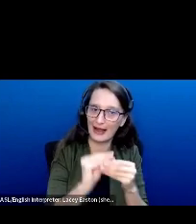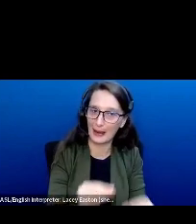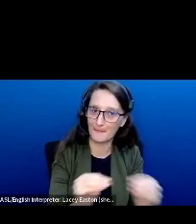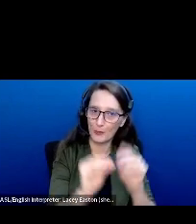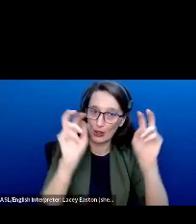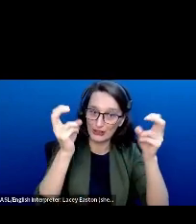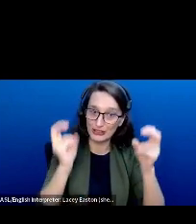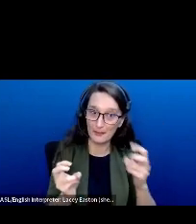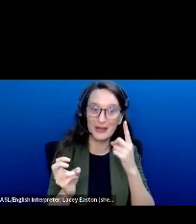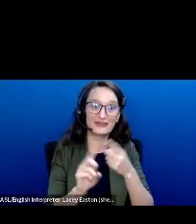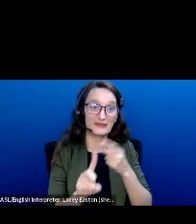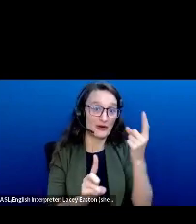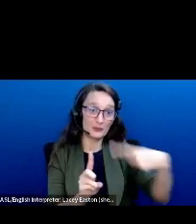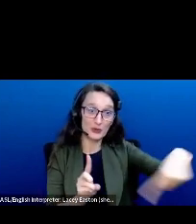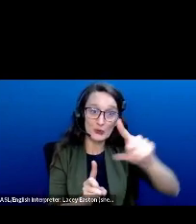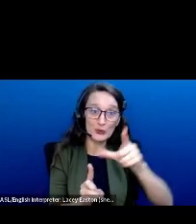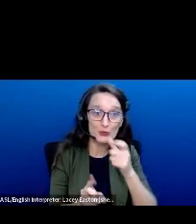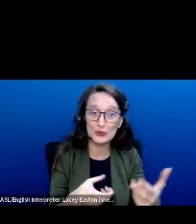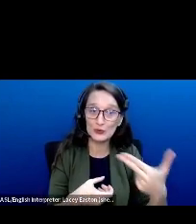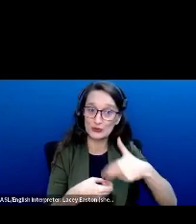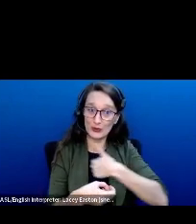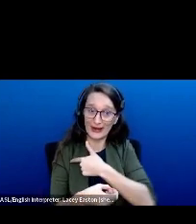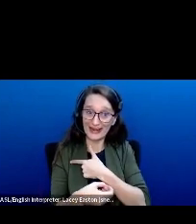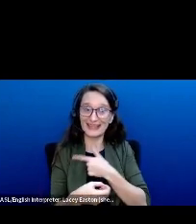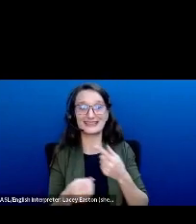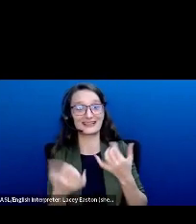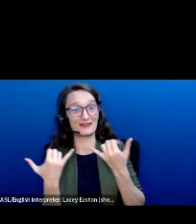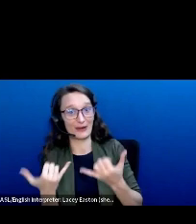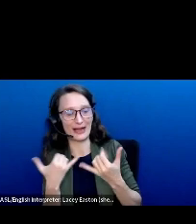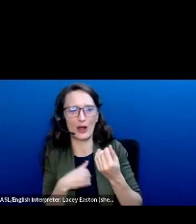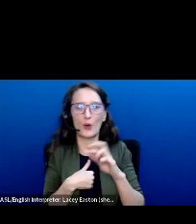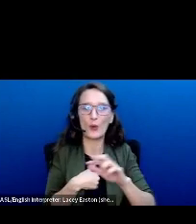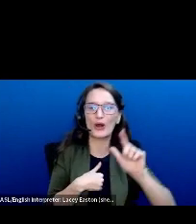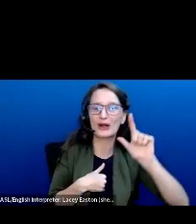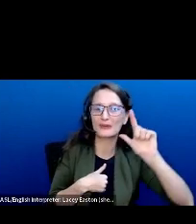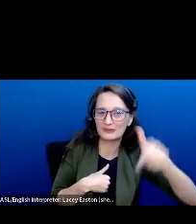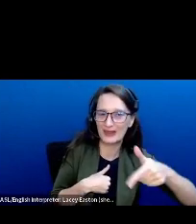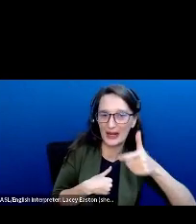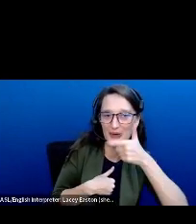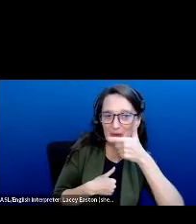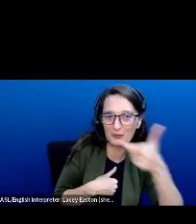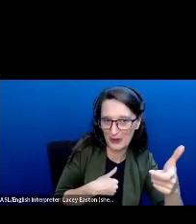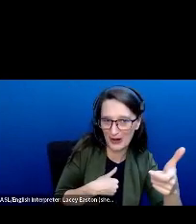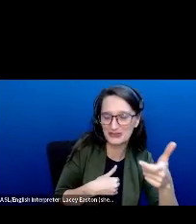sesión o que sintonizan una grabación al completar el formulario de comentarios, por lo que